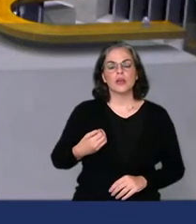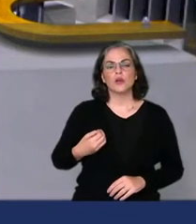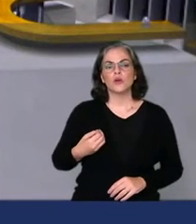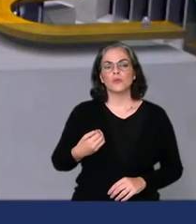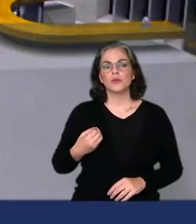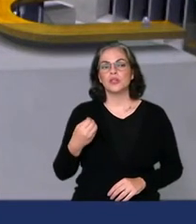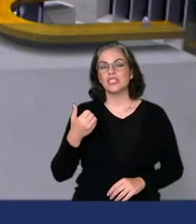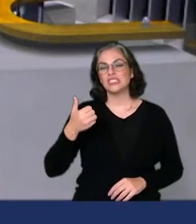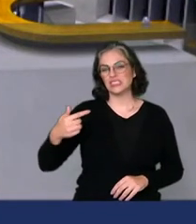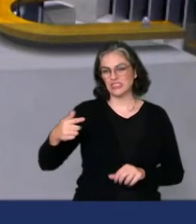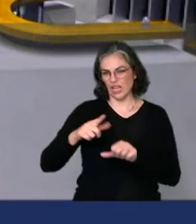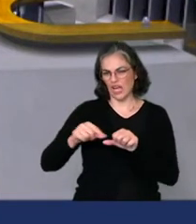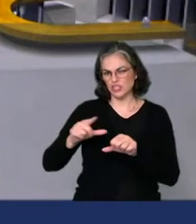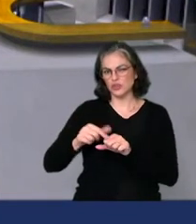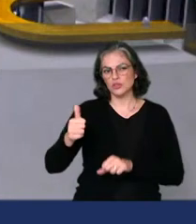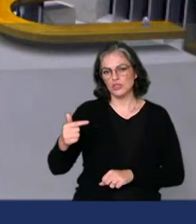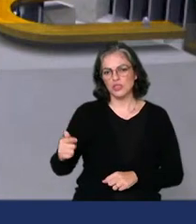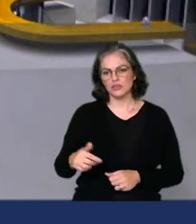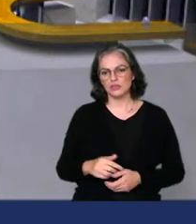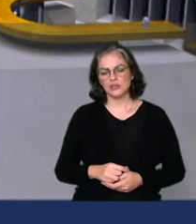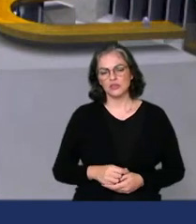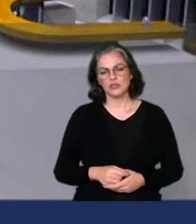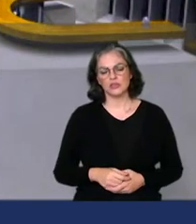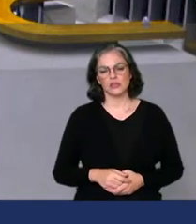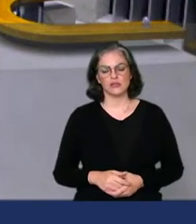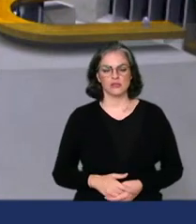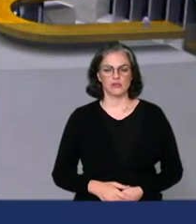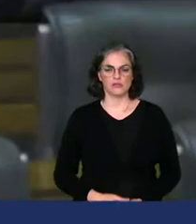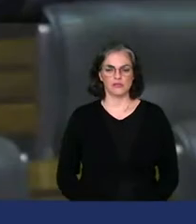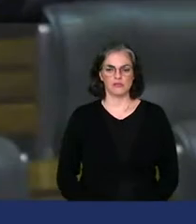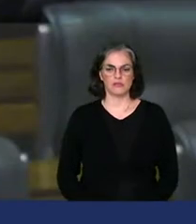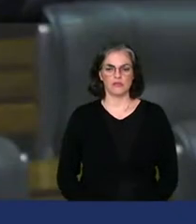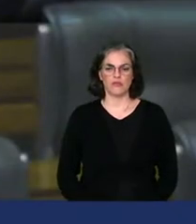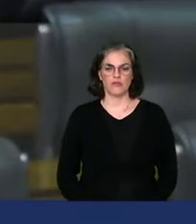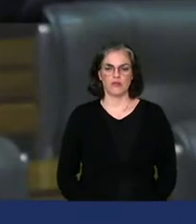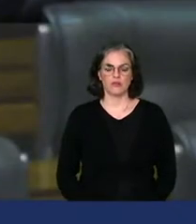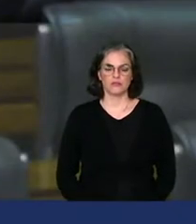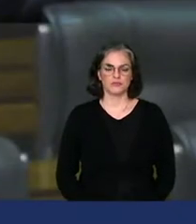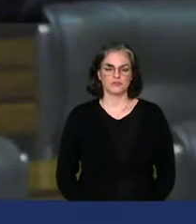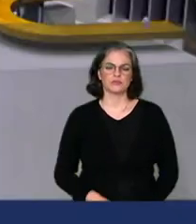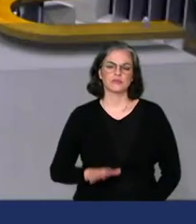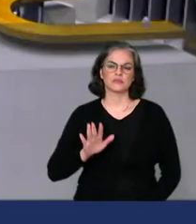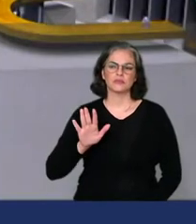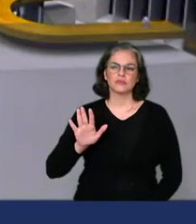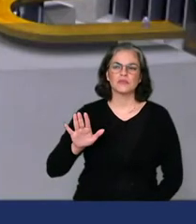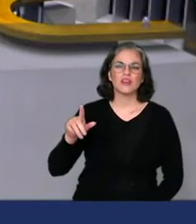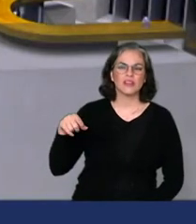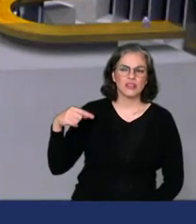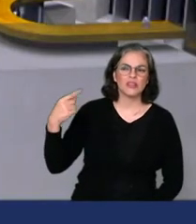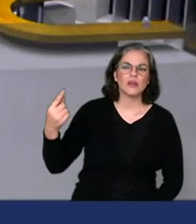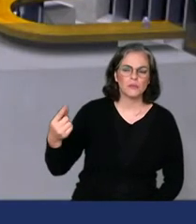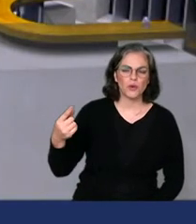PARTE DO RELATOR UMA EMENDA DE REDAÇÃO NO ARTIGO 17. -- [DEPUTADO]: PC DO B ENCAMINHA VOTO NÃO. -- [PRESIDENTE]: A VAI